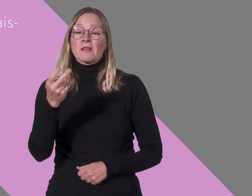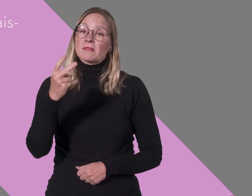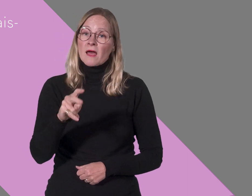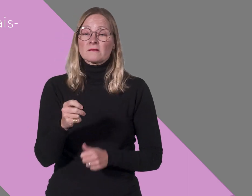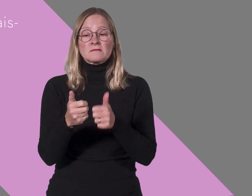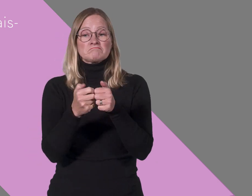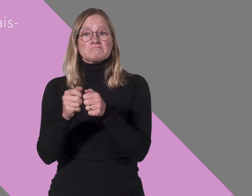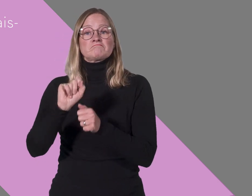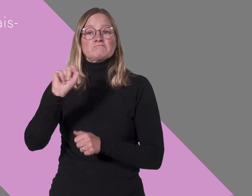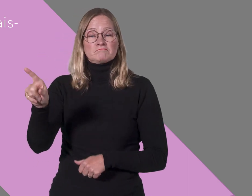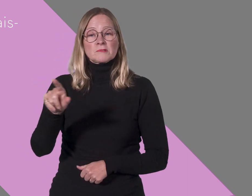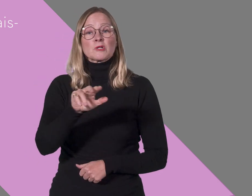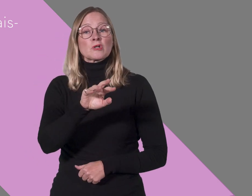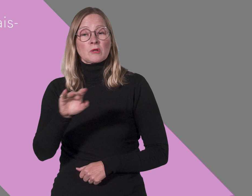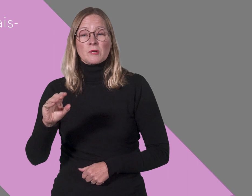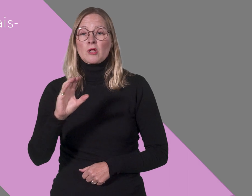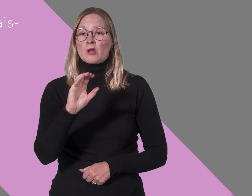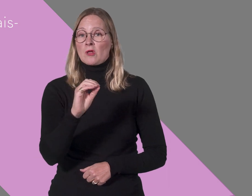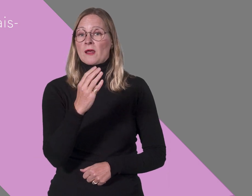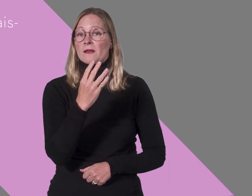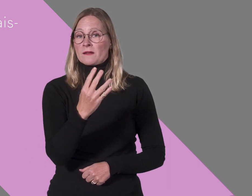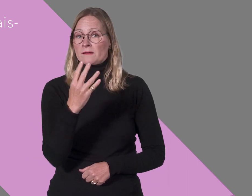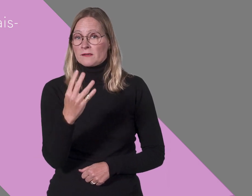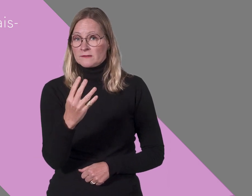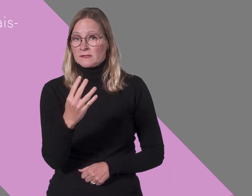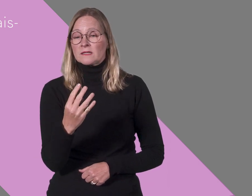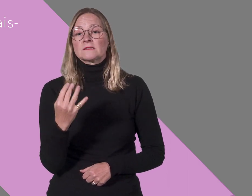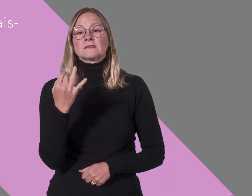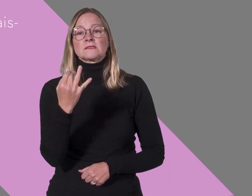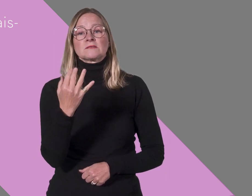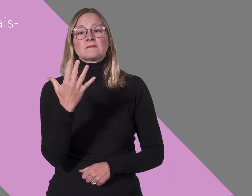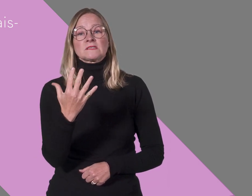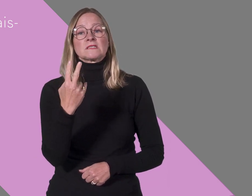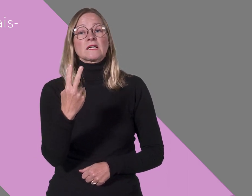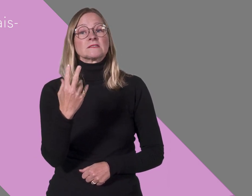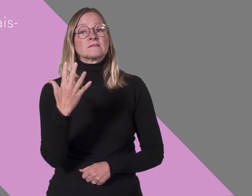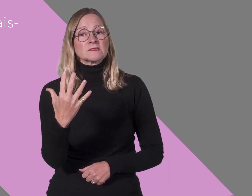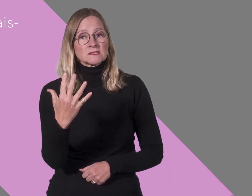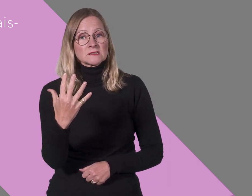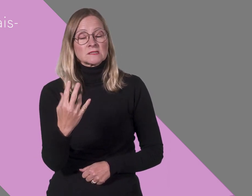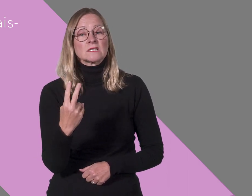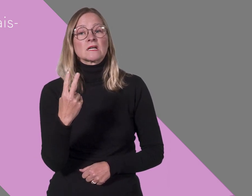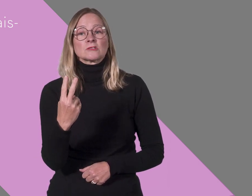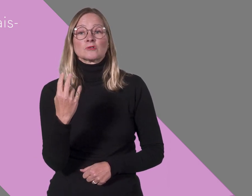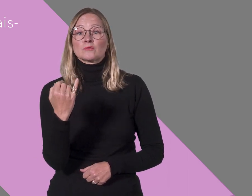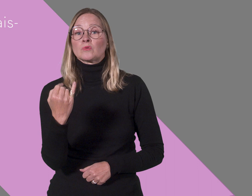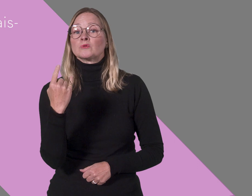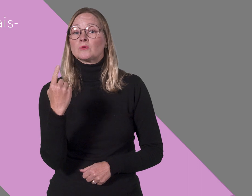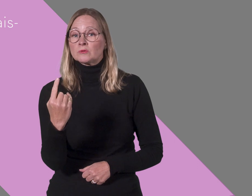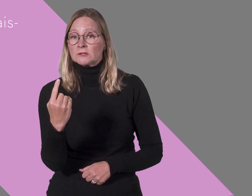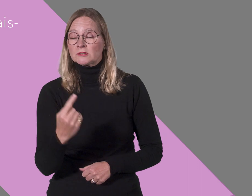tai numeroon 044-7525261.